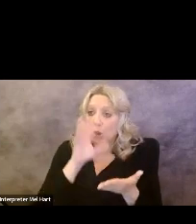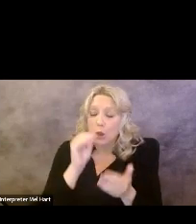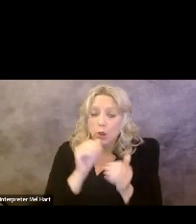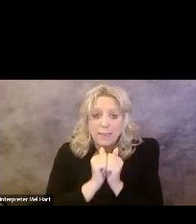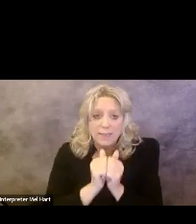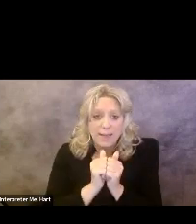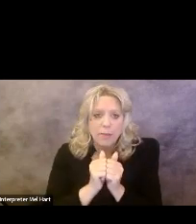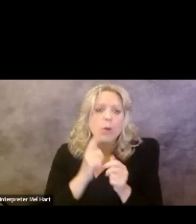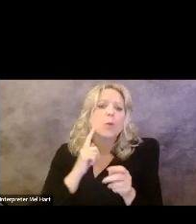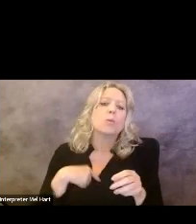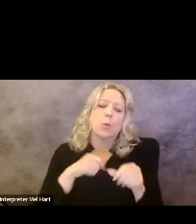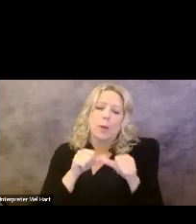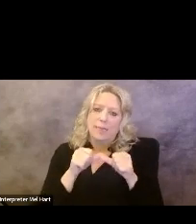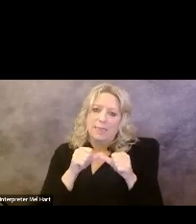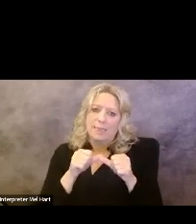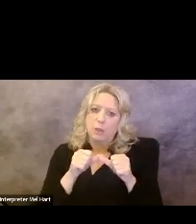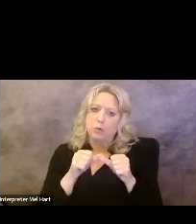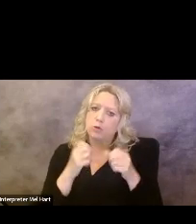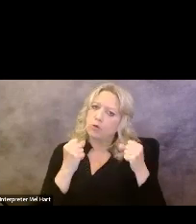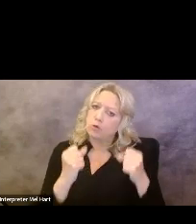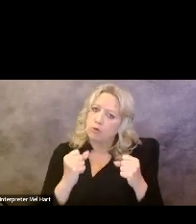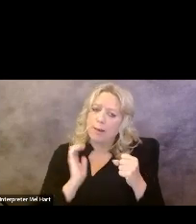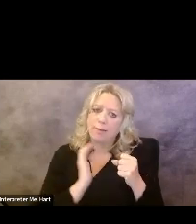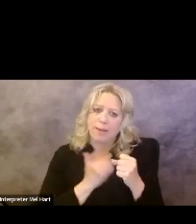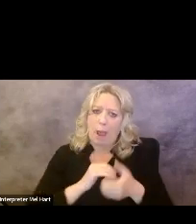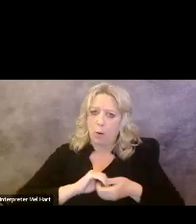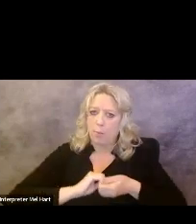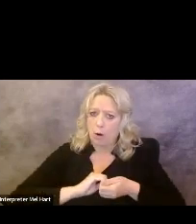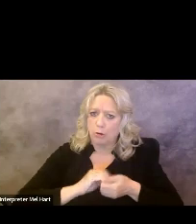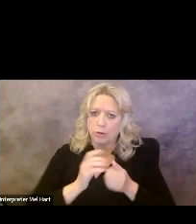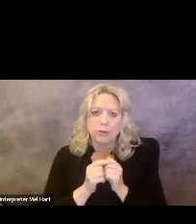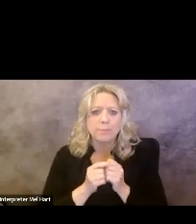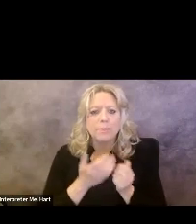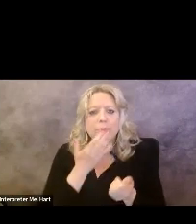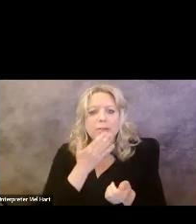fortaleciendo las alianzas, así que gracias y esperamos que tengas un buen resto de semana.